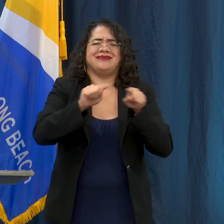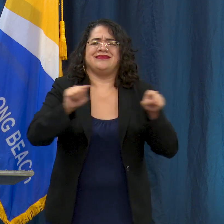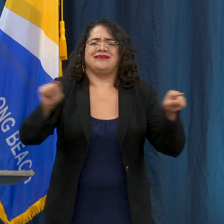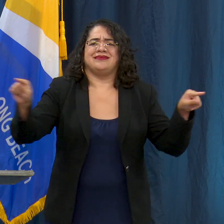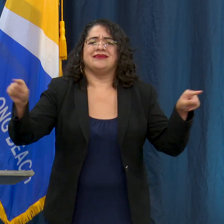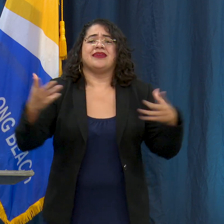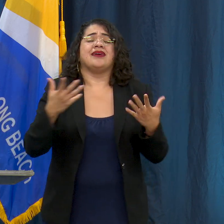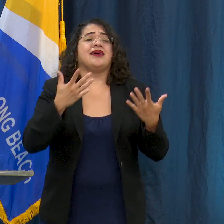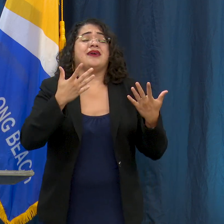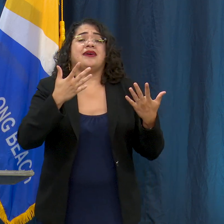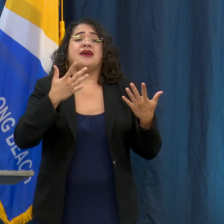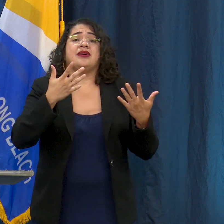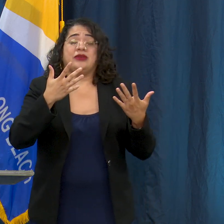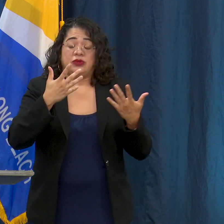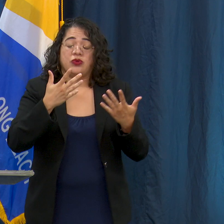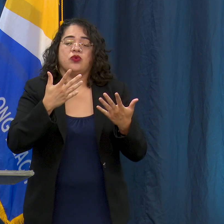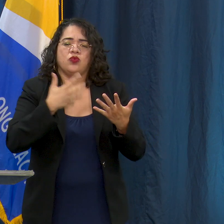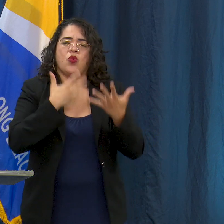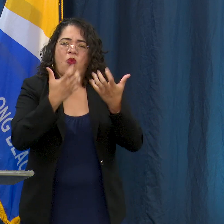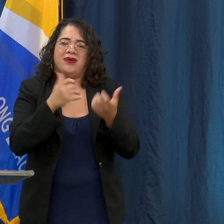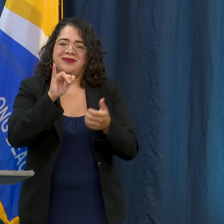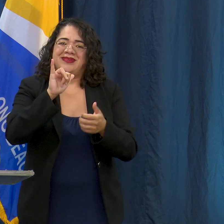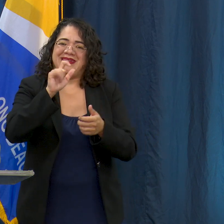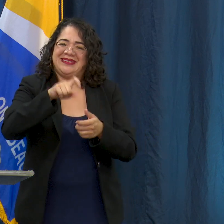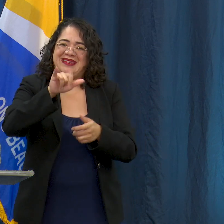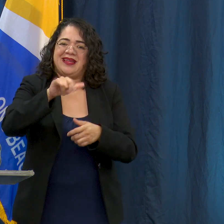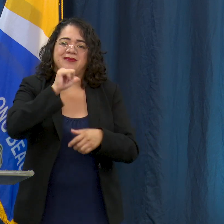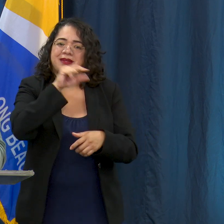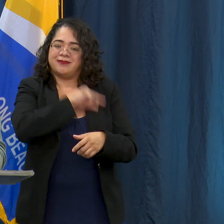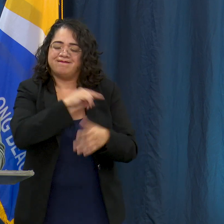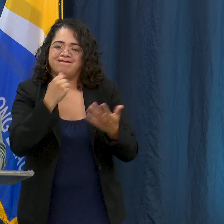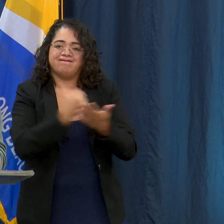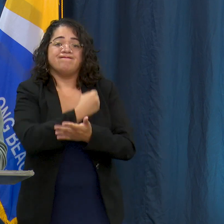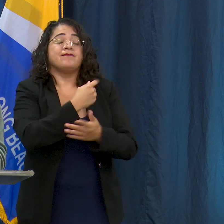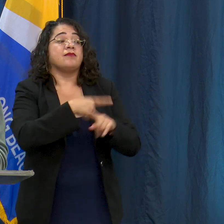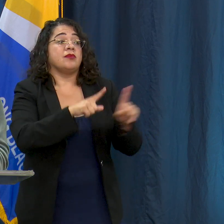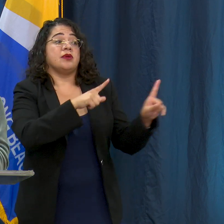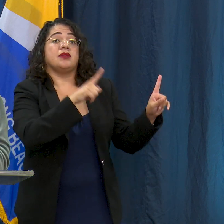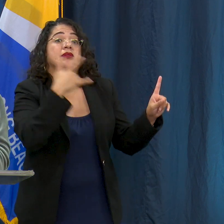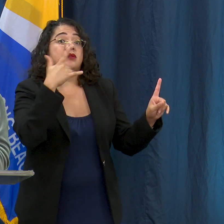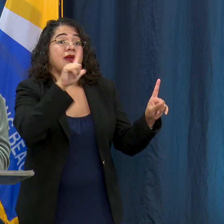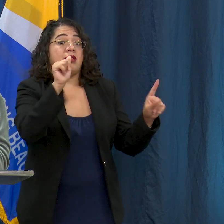ángeles a particular por todo porque el muchacho para que la ciudad de non bitch